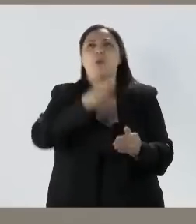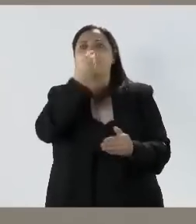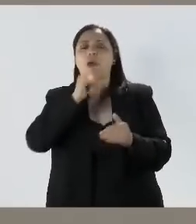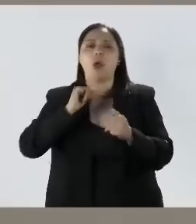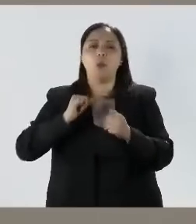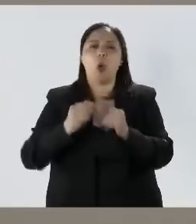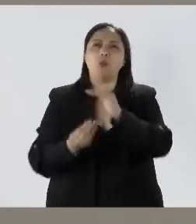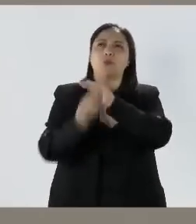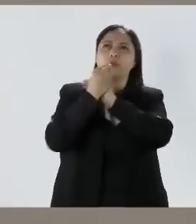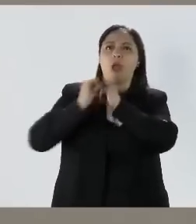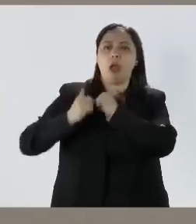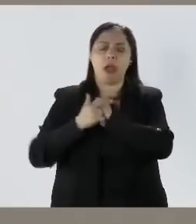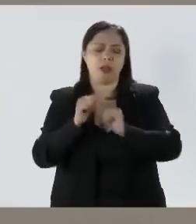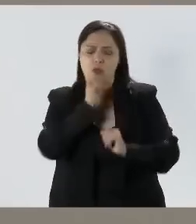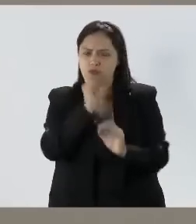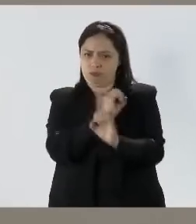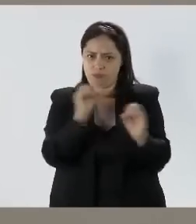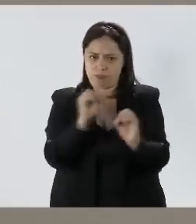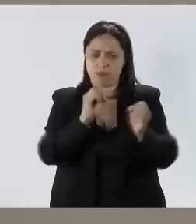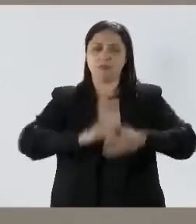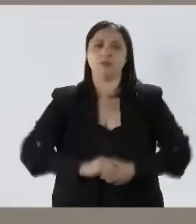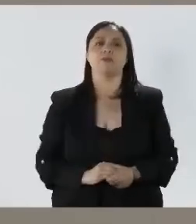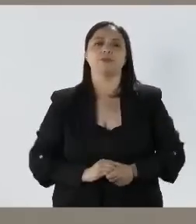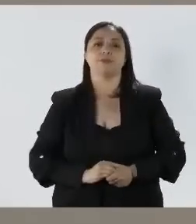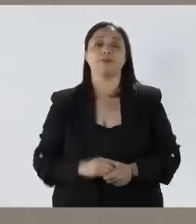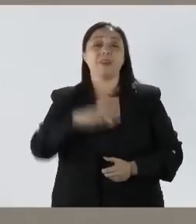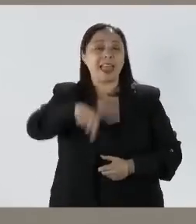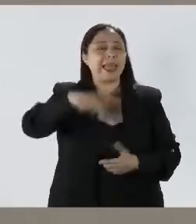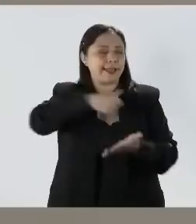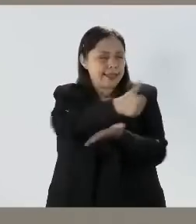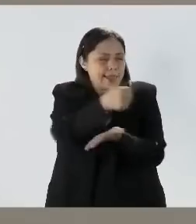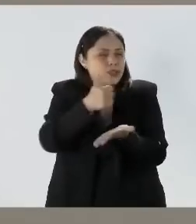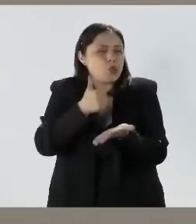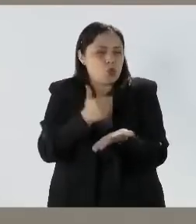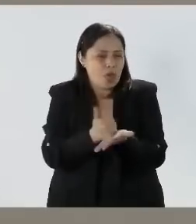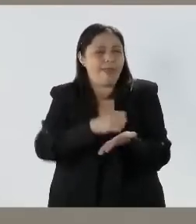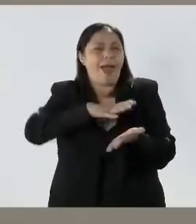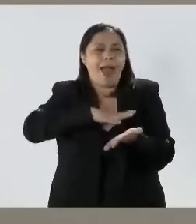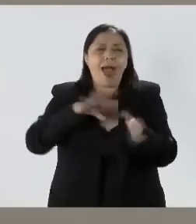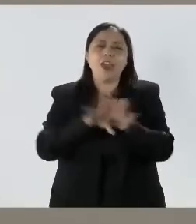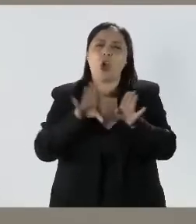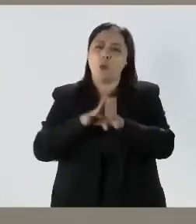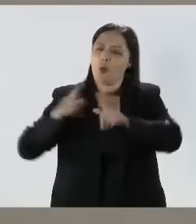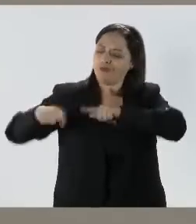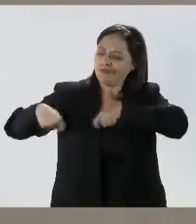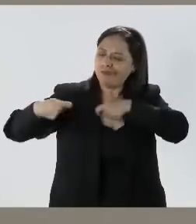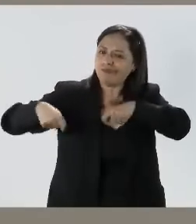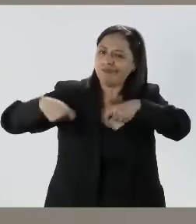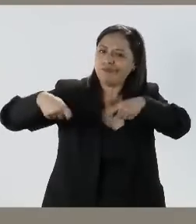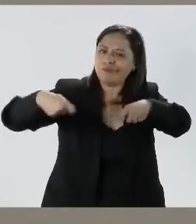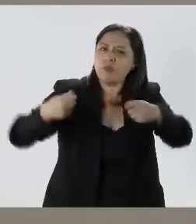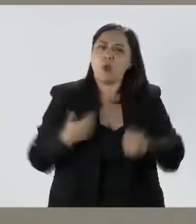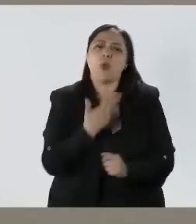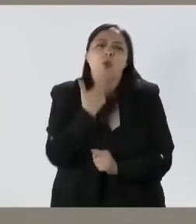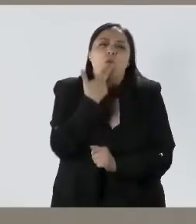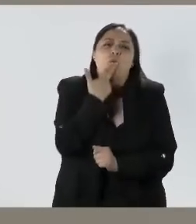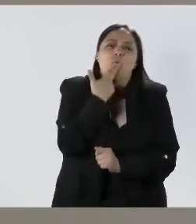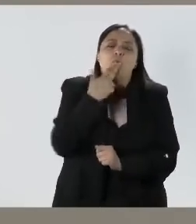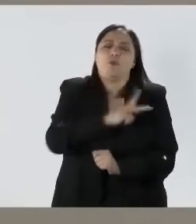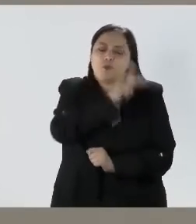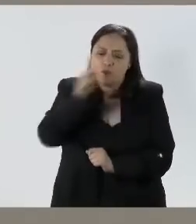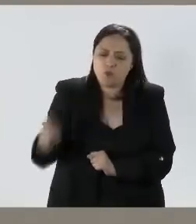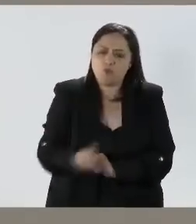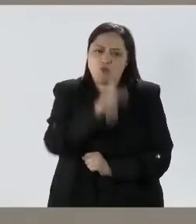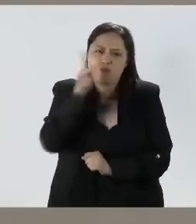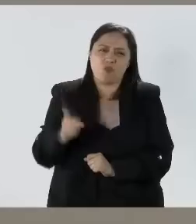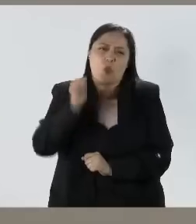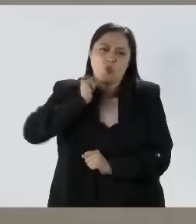para reivindicar que esta ciudad tiene historia y tradiciones invaluables en sus pueblos originarios